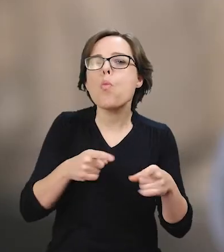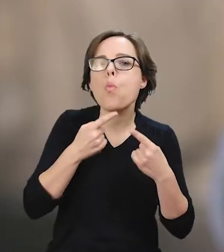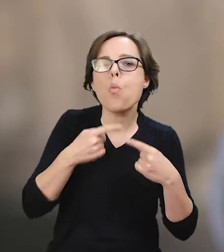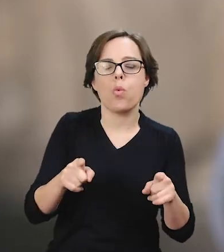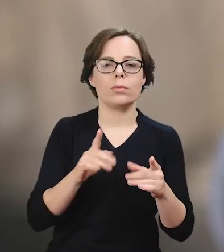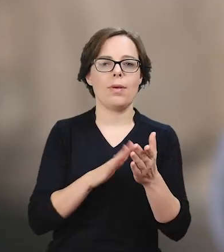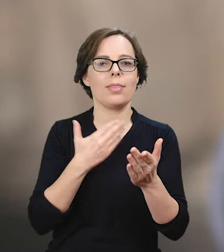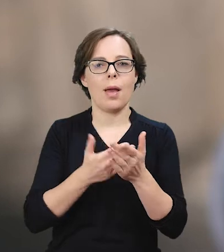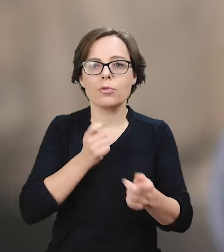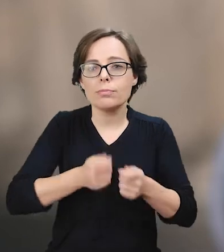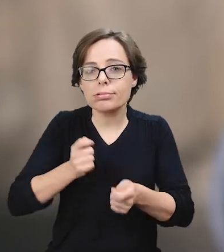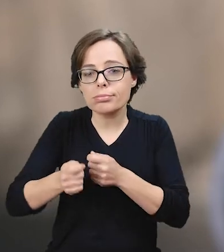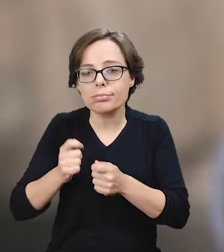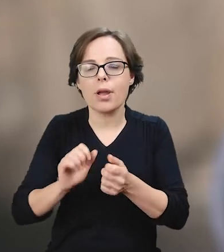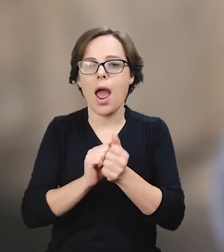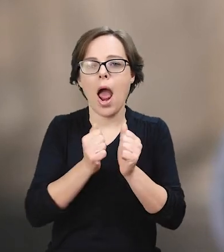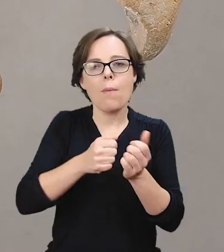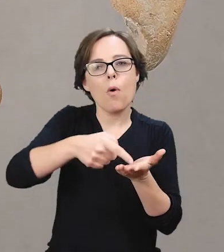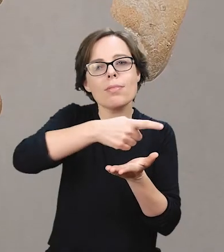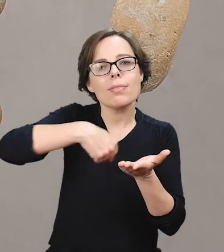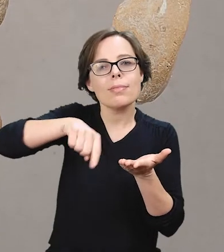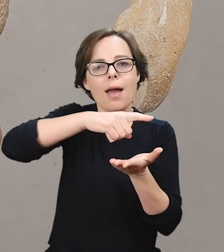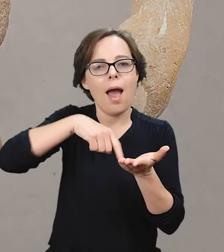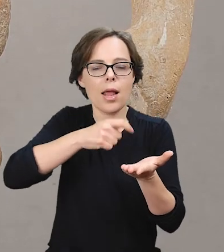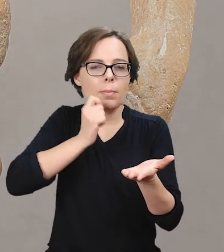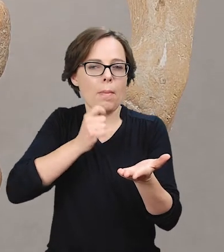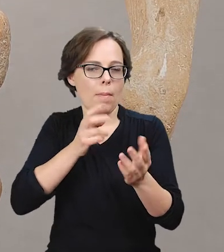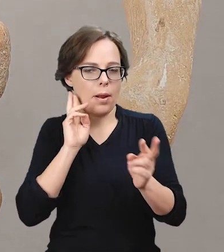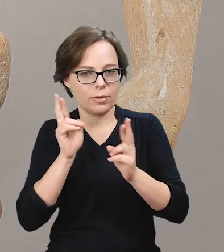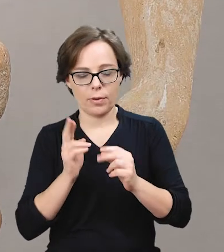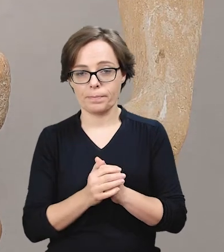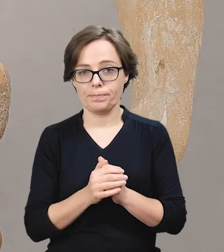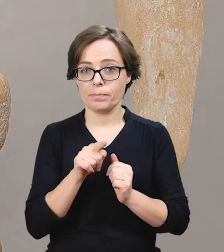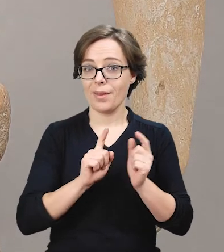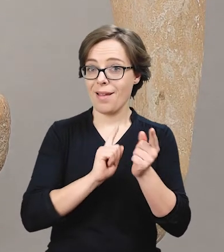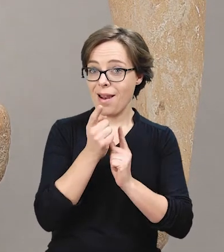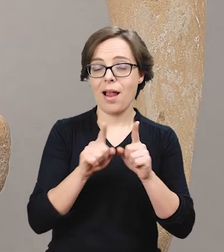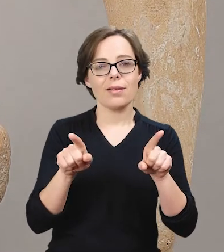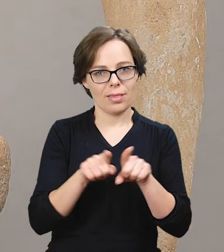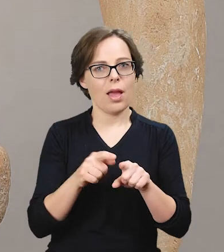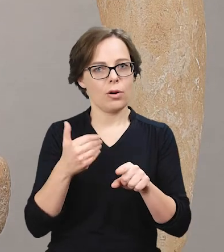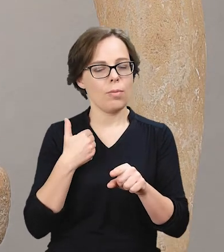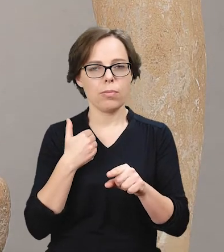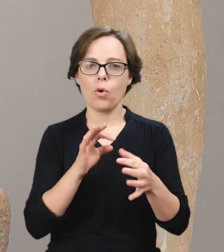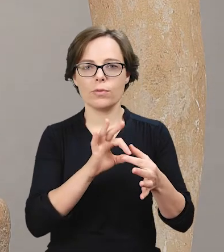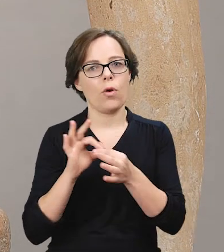takie jak cymbałki lub krotale i lalki były również związane z obrzędowością.